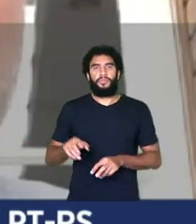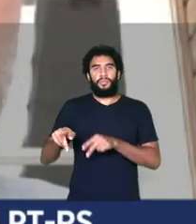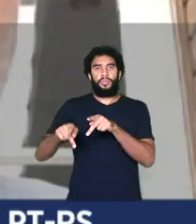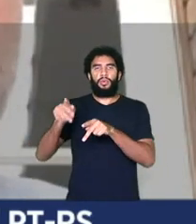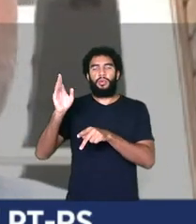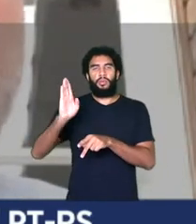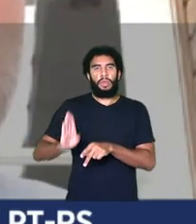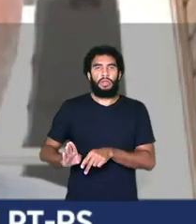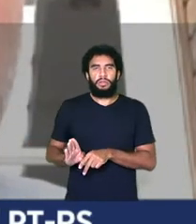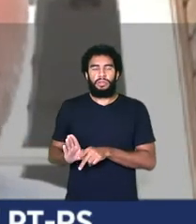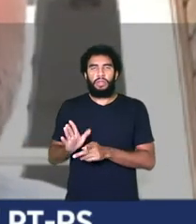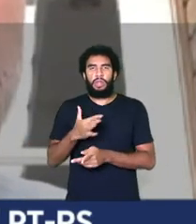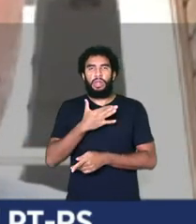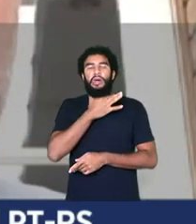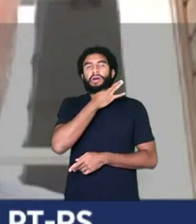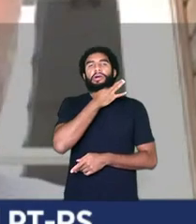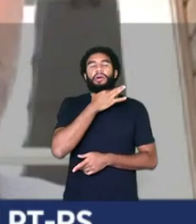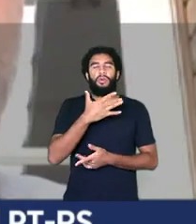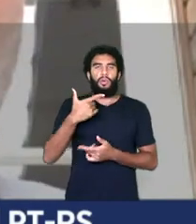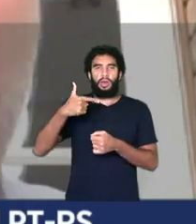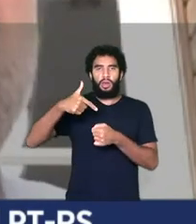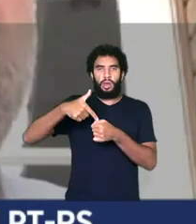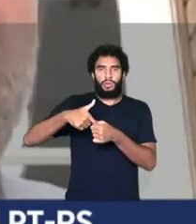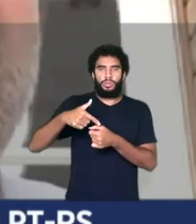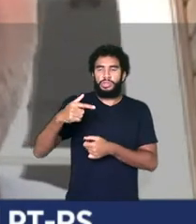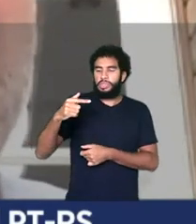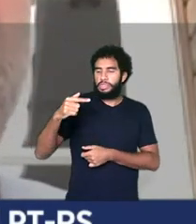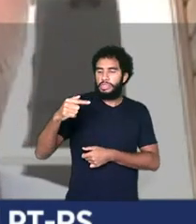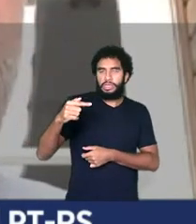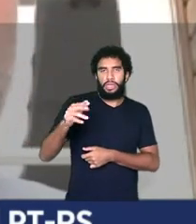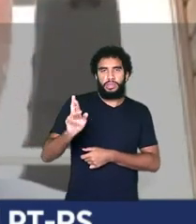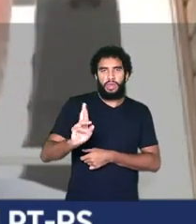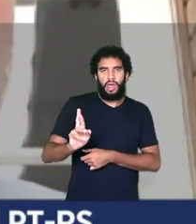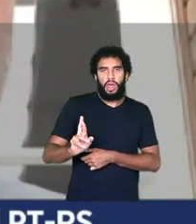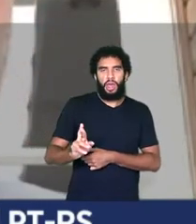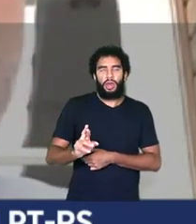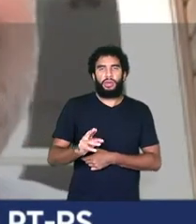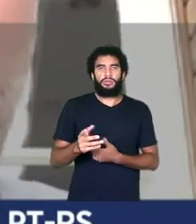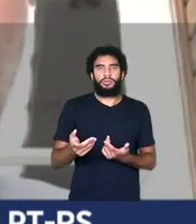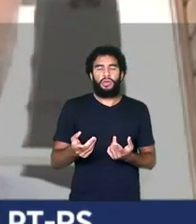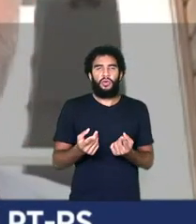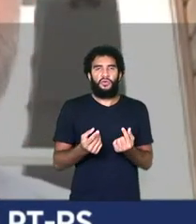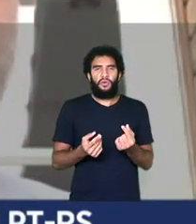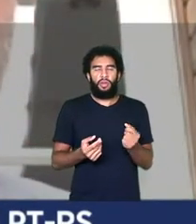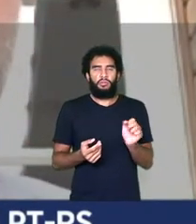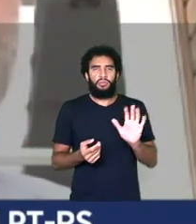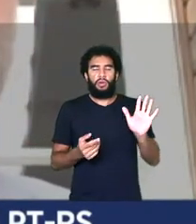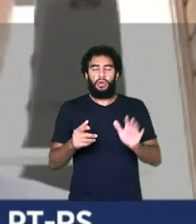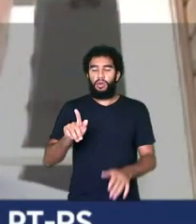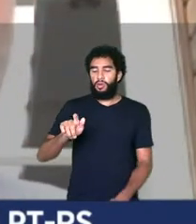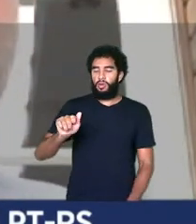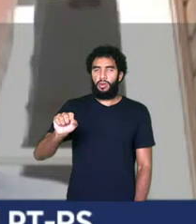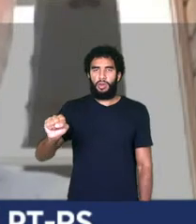EMPRESA É PÚBLICA, TEM PAREDE MENCIONO DE CAPITAL PÚBLICO E PORTANTO A POLÍTICA DE PREÇOS DA PETROBRAS DEVE SER MODIFICADA. O POVO BRASILEIRO NÃO PODE SER ASFIXIADO COM UMA GASOLINA A 7 REAIS, DIESEL QUASE 6